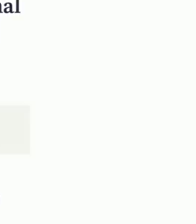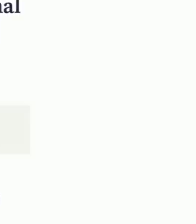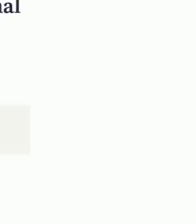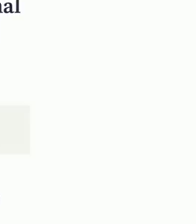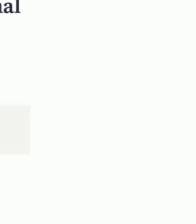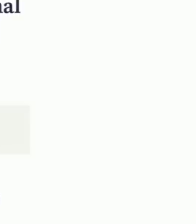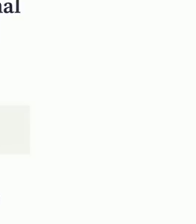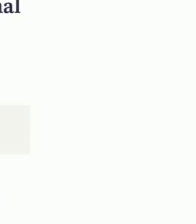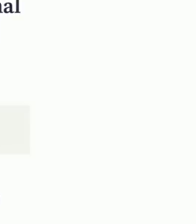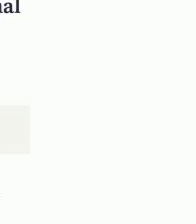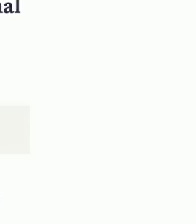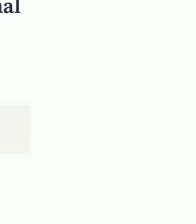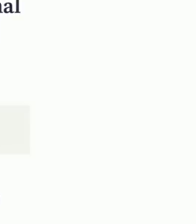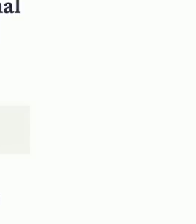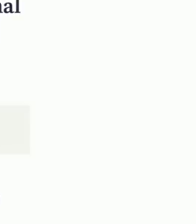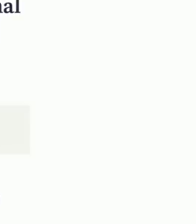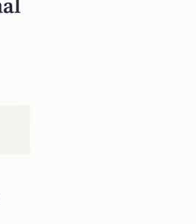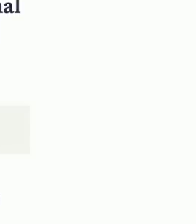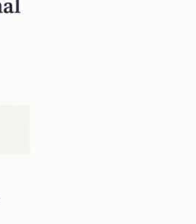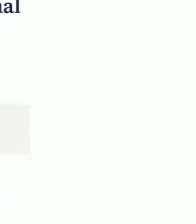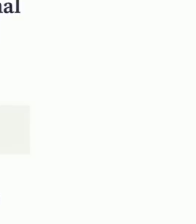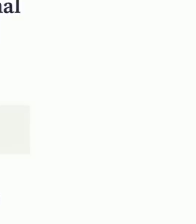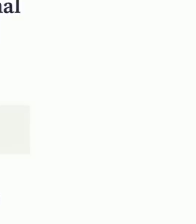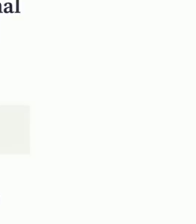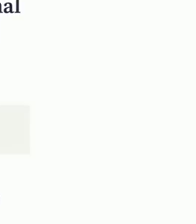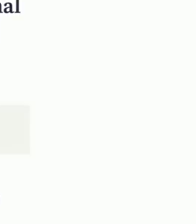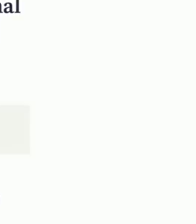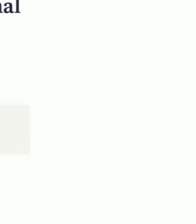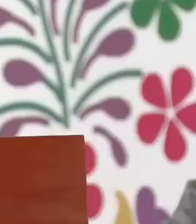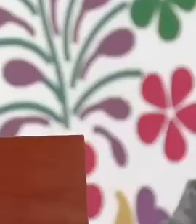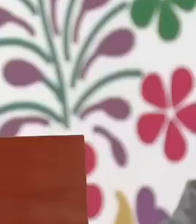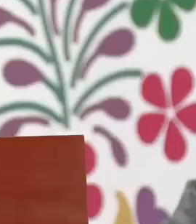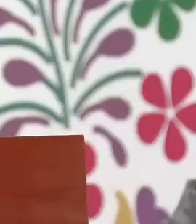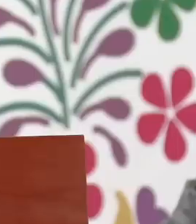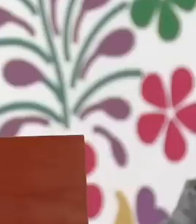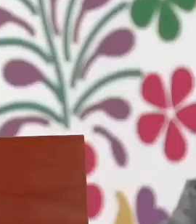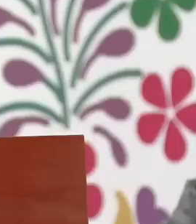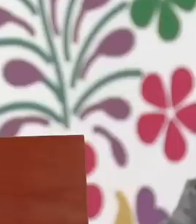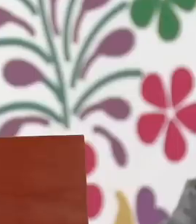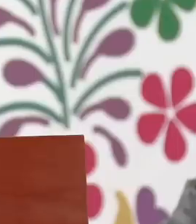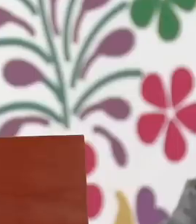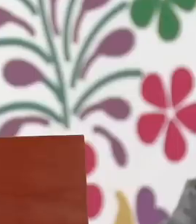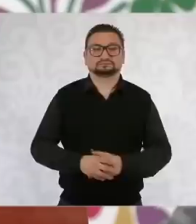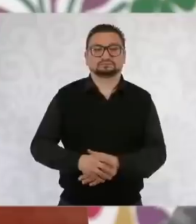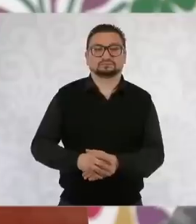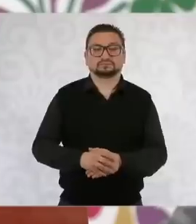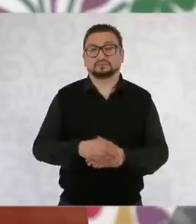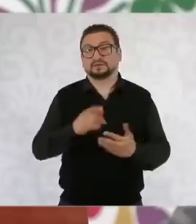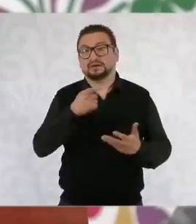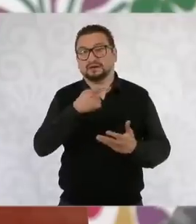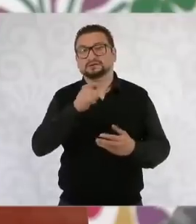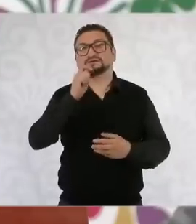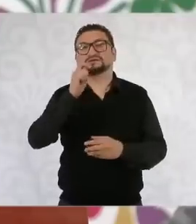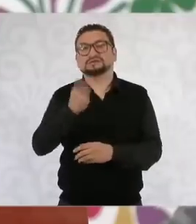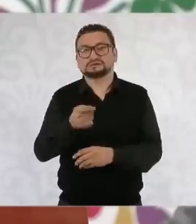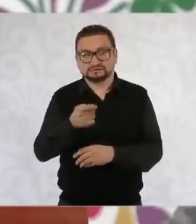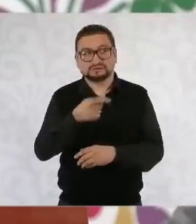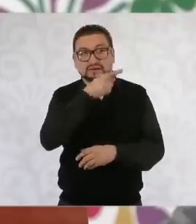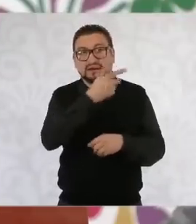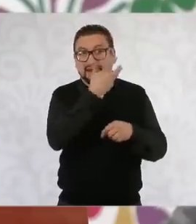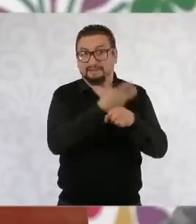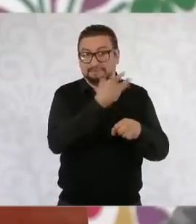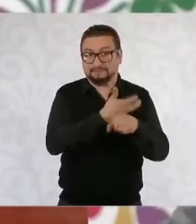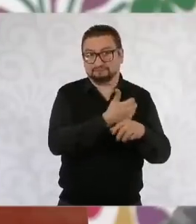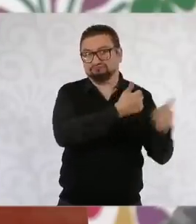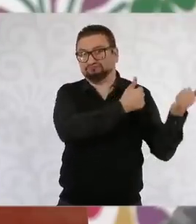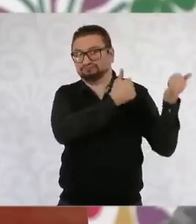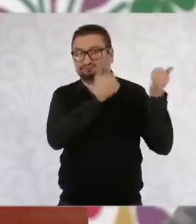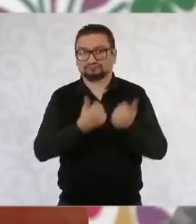están reconociendo eh el tráfico de armas desde Estados Unidos a México entonces fiscal si nos